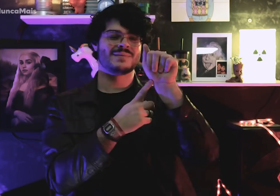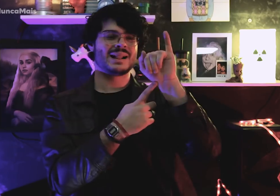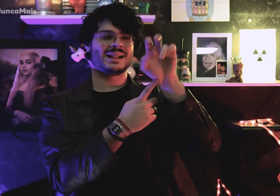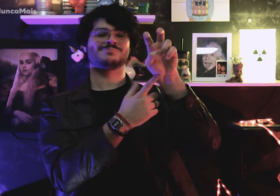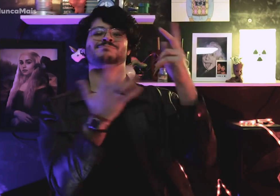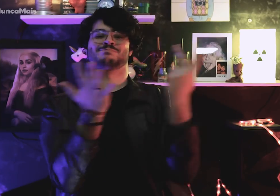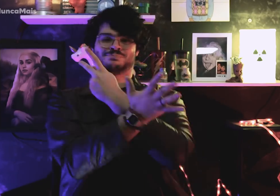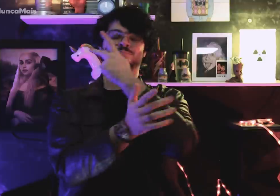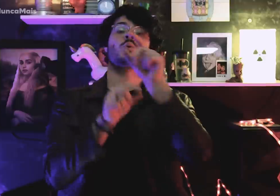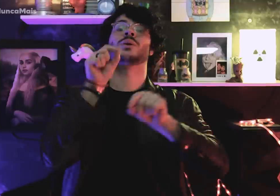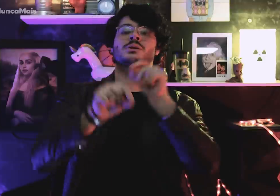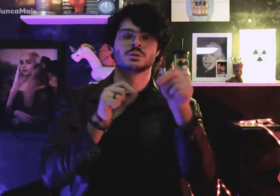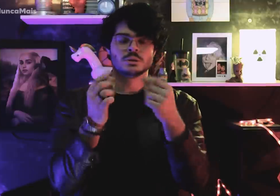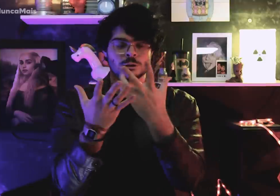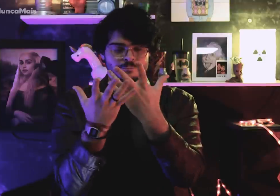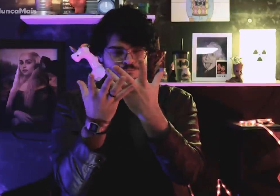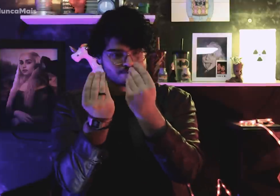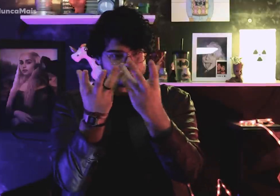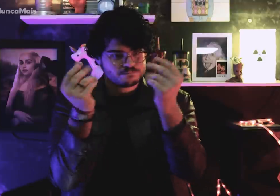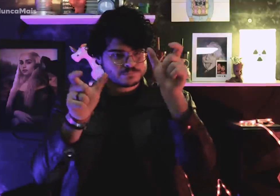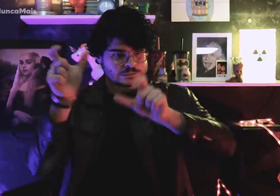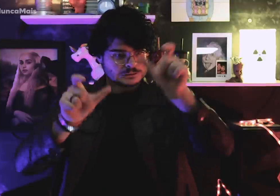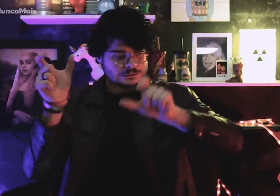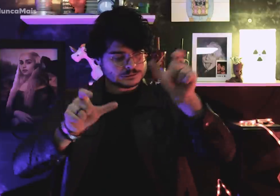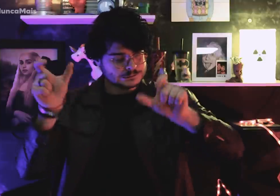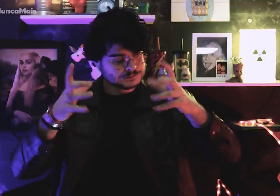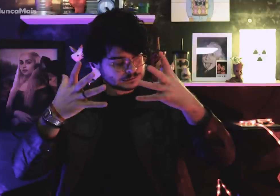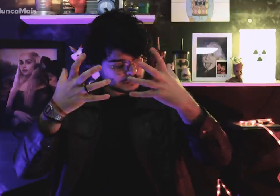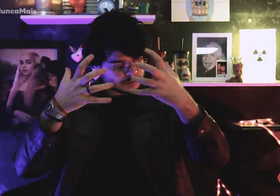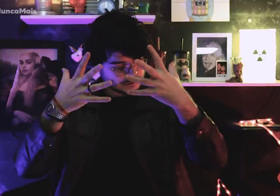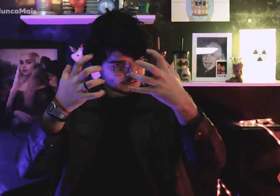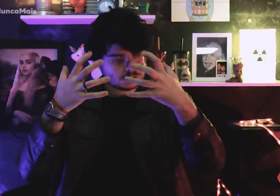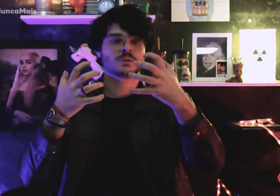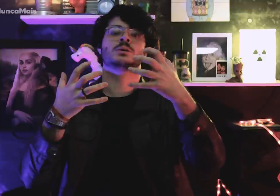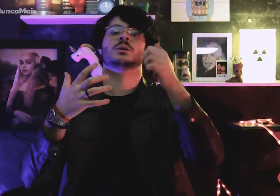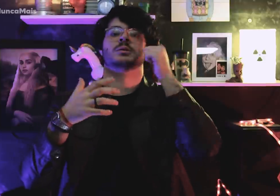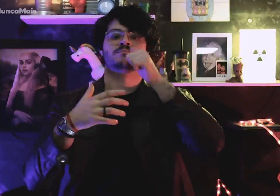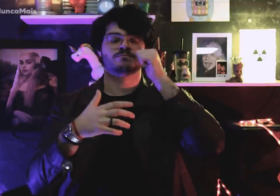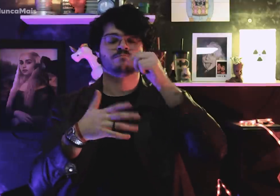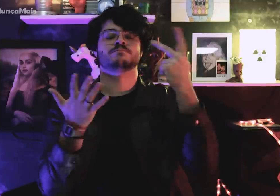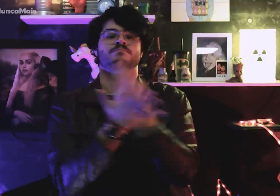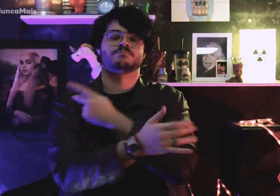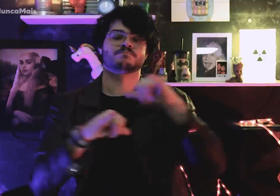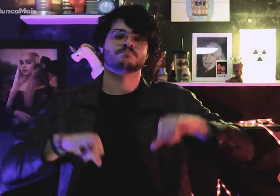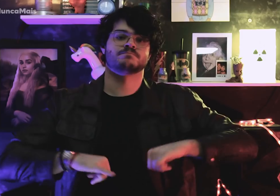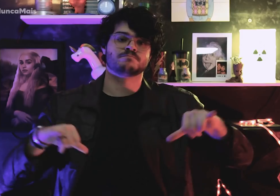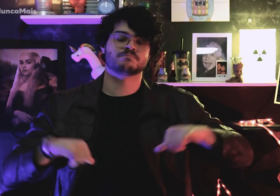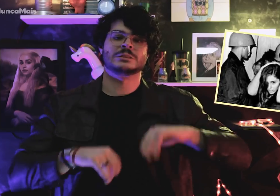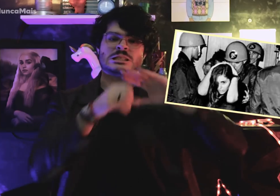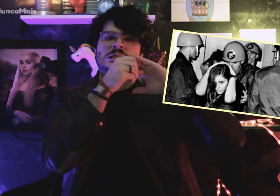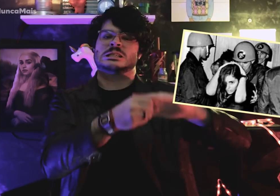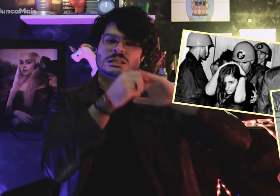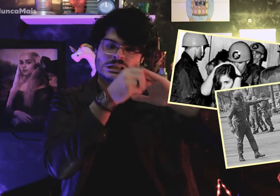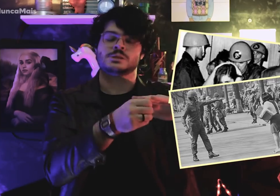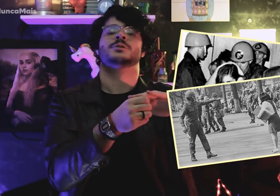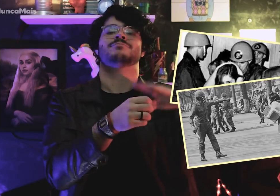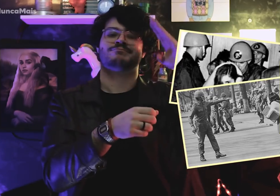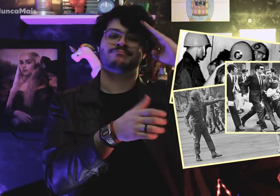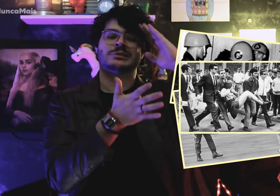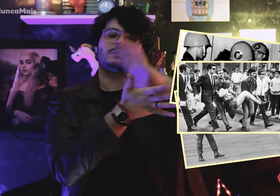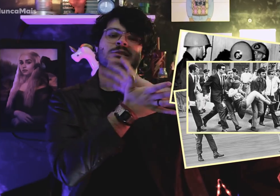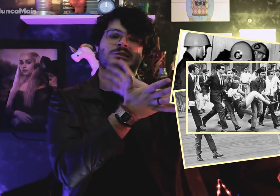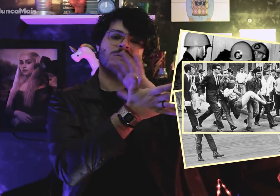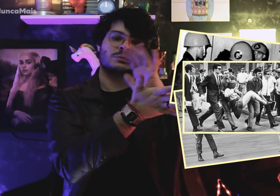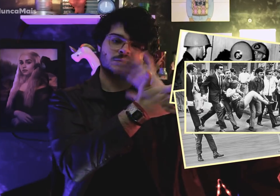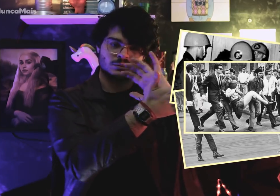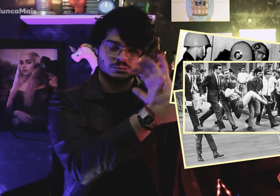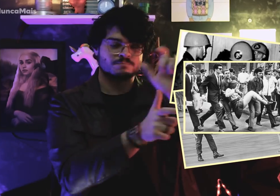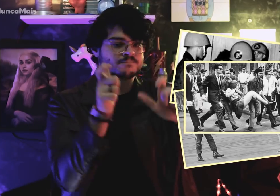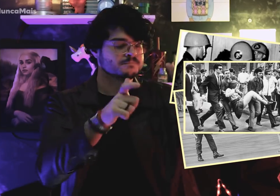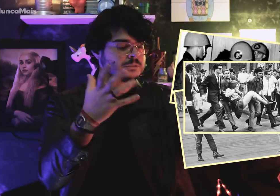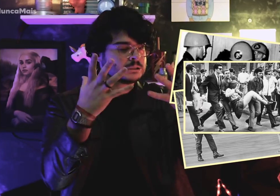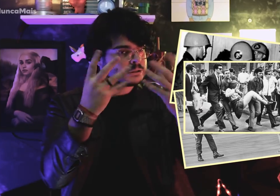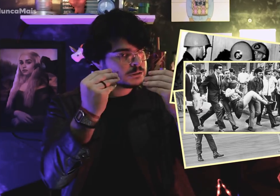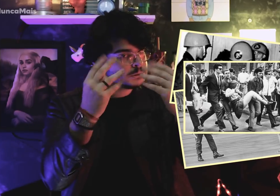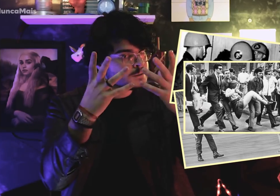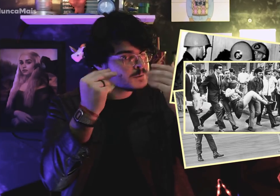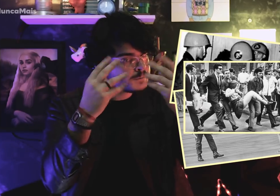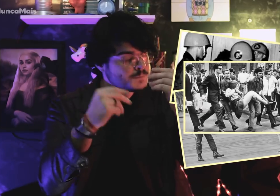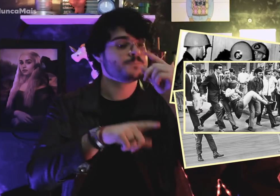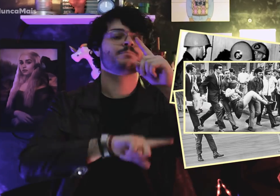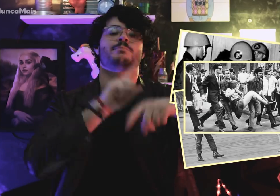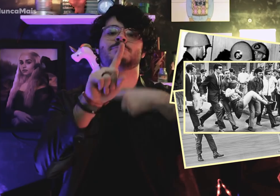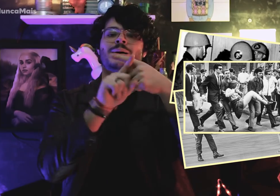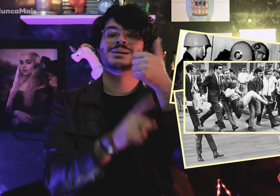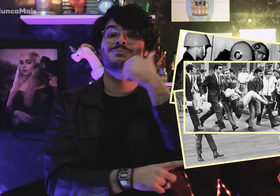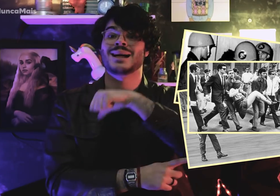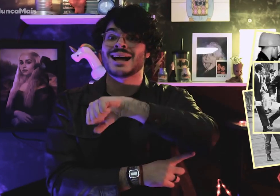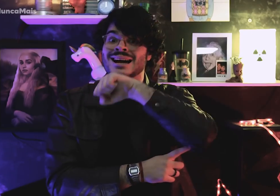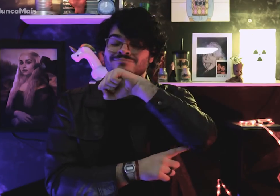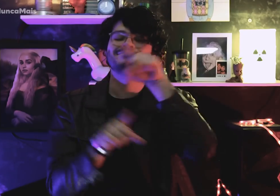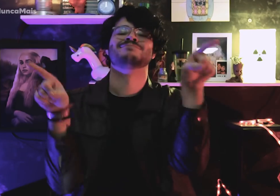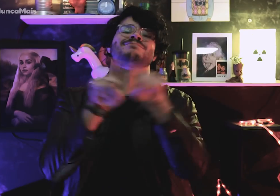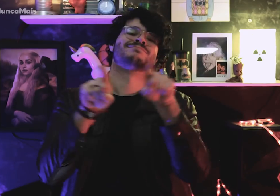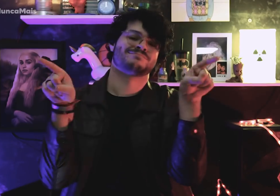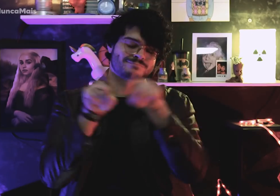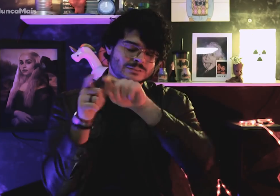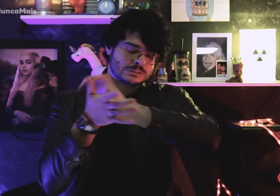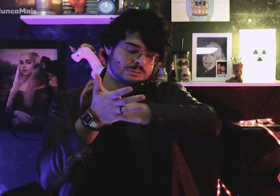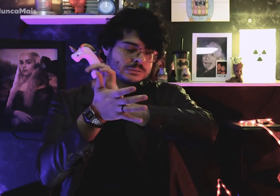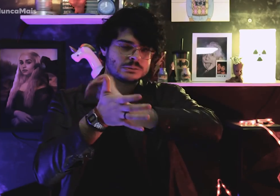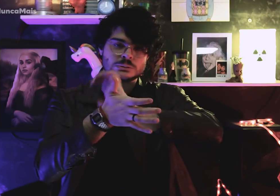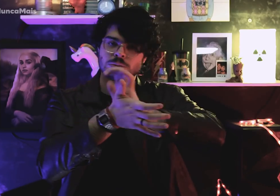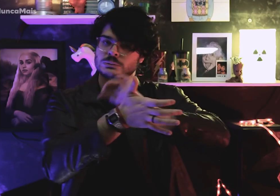Por meio do AI-5, milhares de mulheres e mães sofreram com a repressão militar.